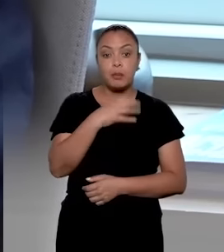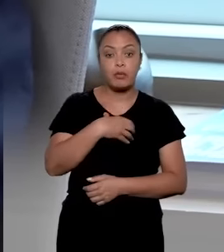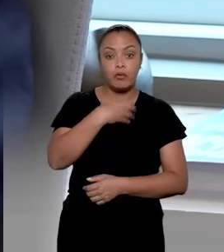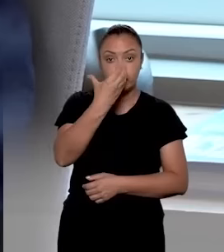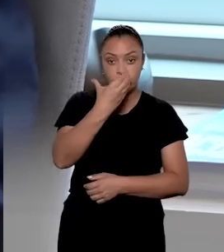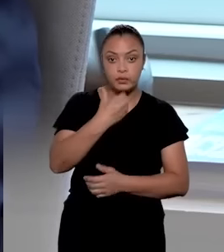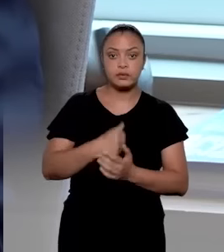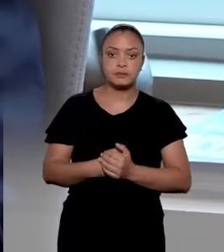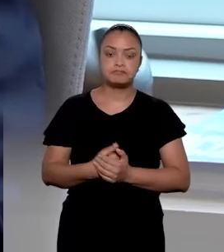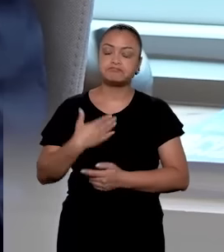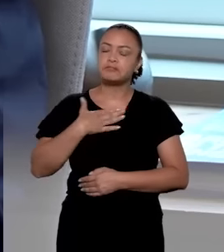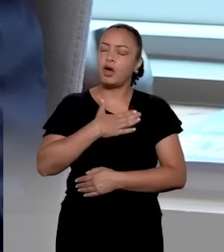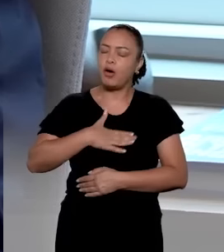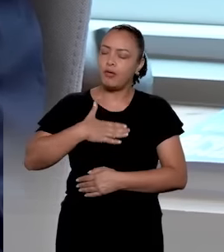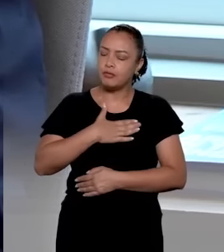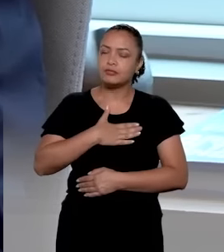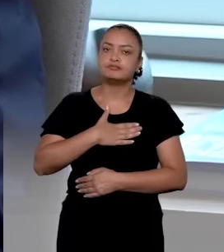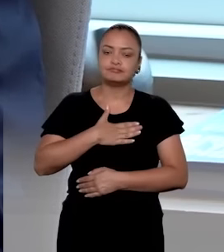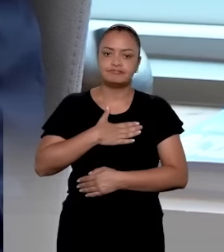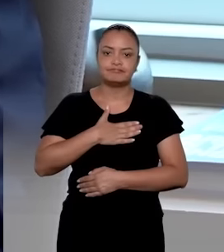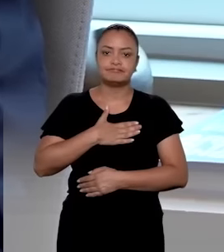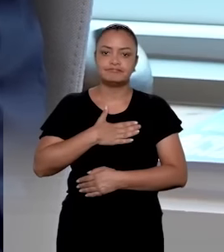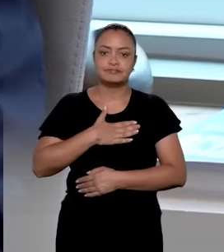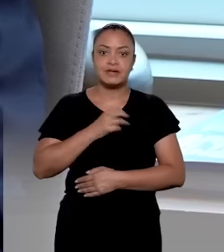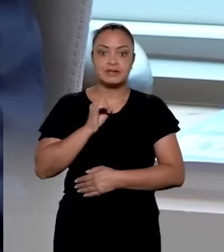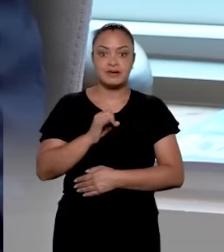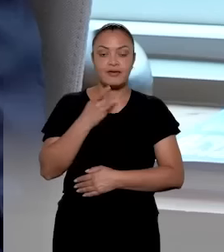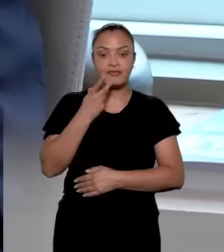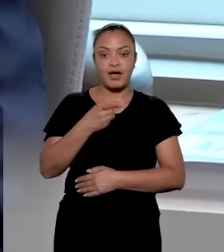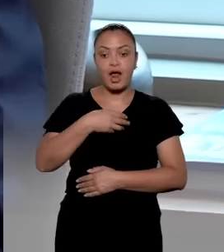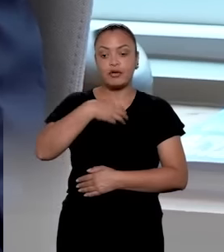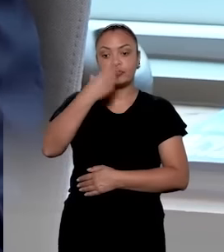Fruta, por exemplo, que é uma coisa que me encanta e encanta qualquer pessoa do mundo inteiro,